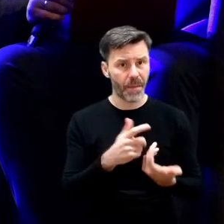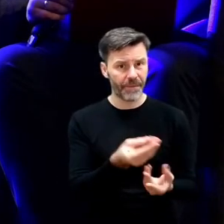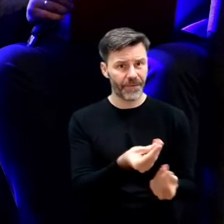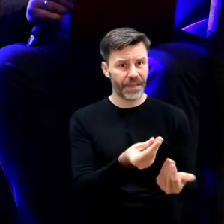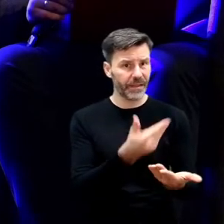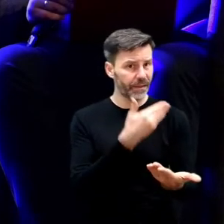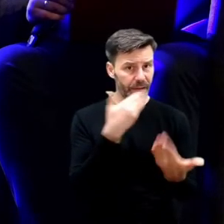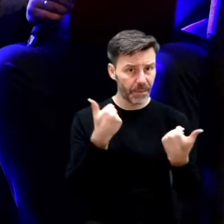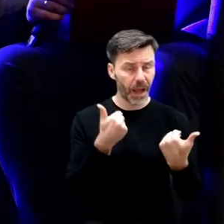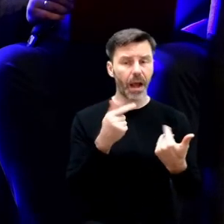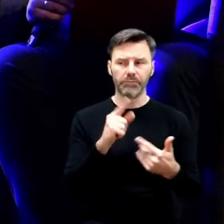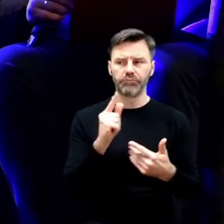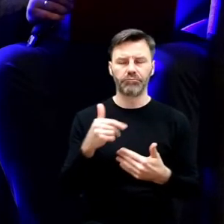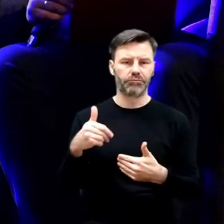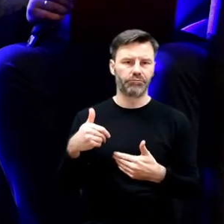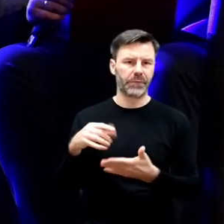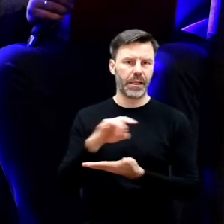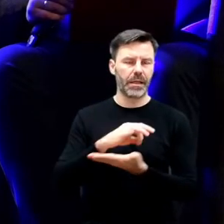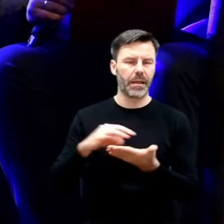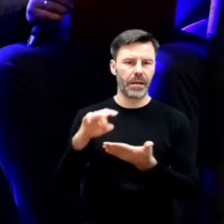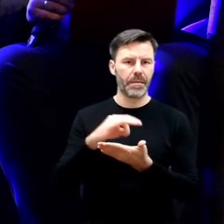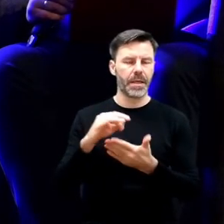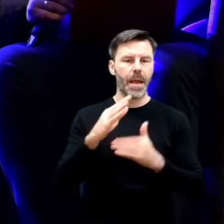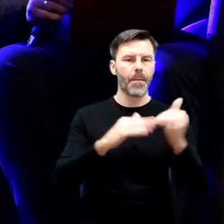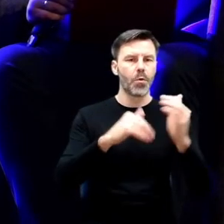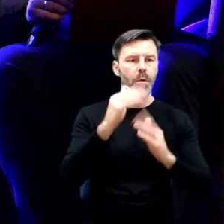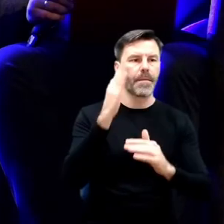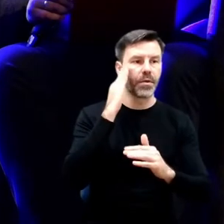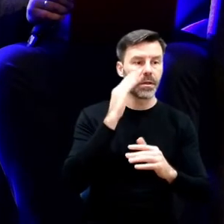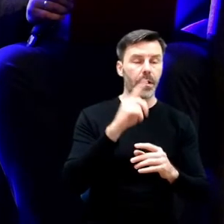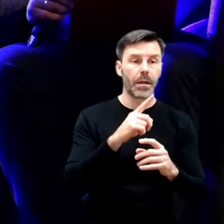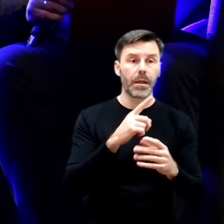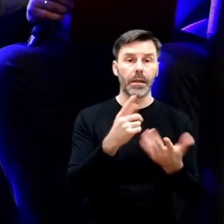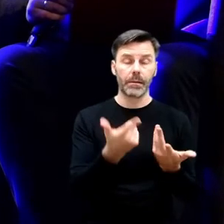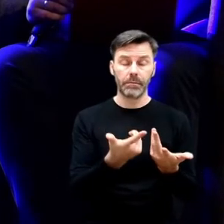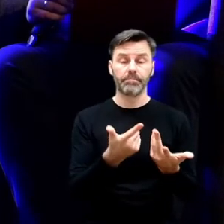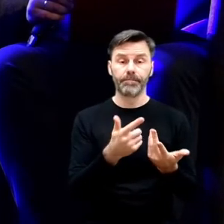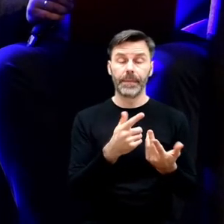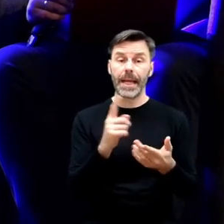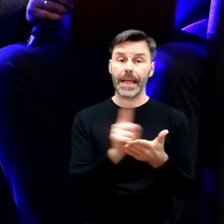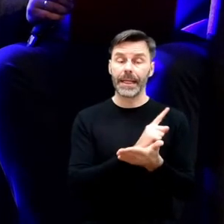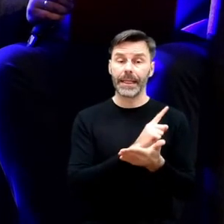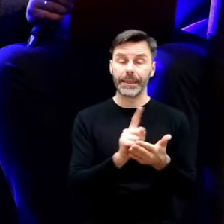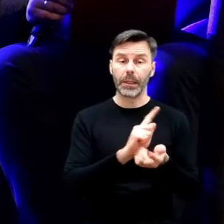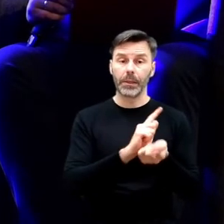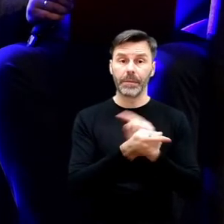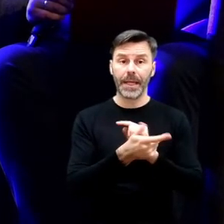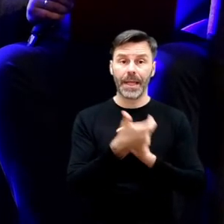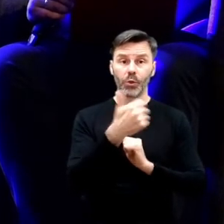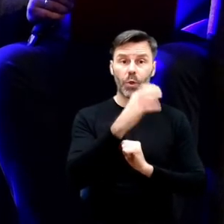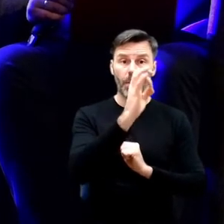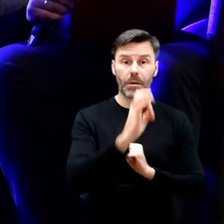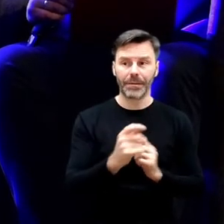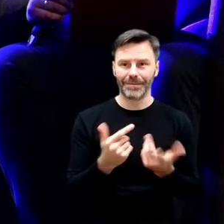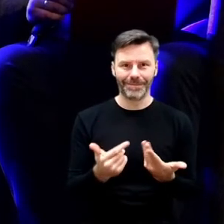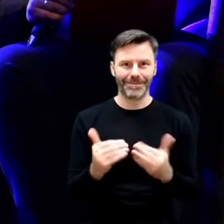i też ponosi się z tego ryzyko chociażby zmiany stóp procentowych. W chwili obecnej stopy procentowe są niekorzystne.